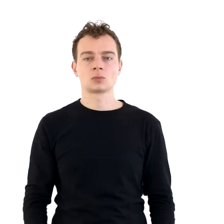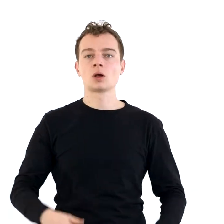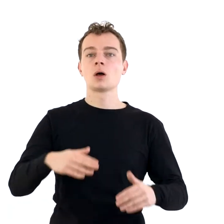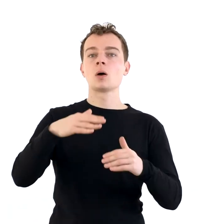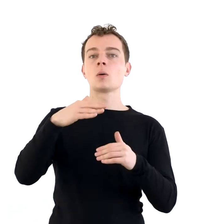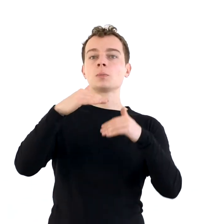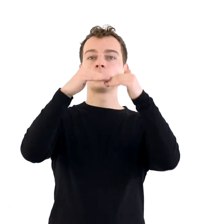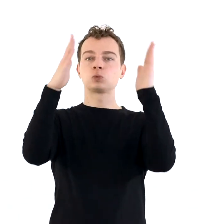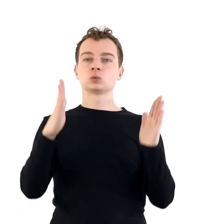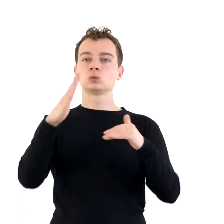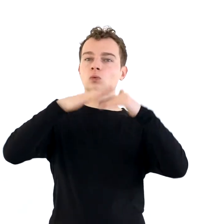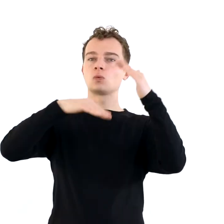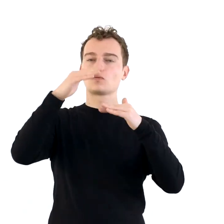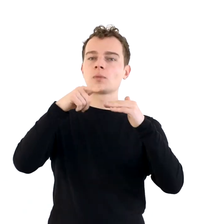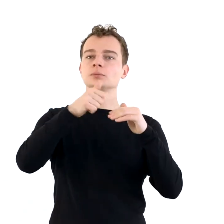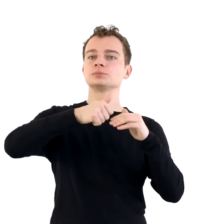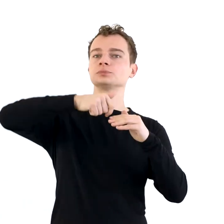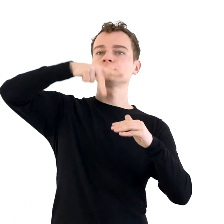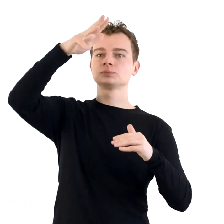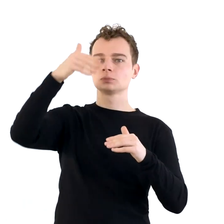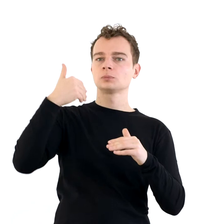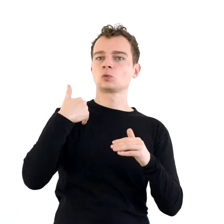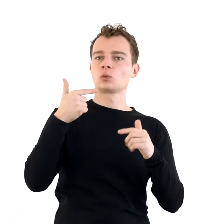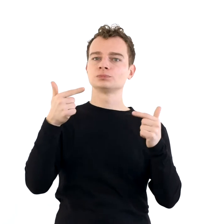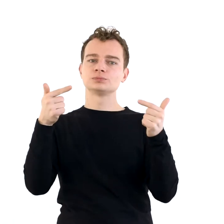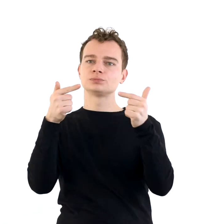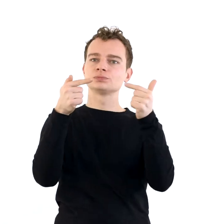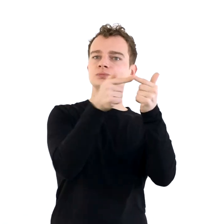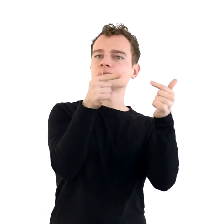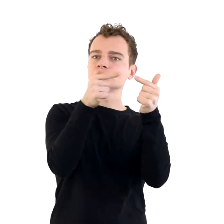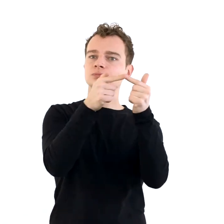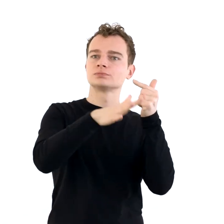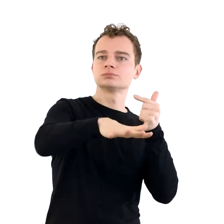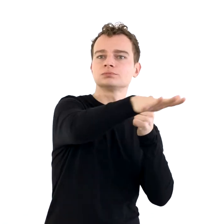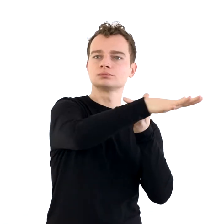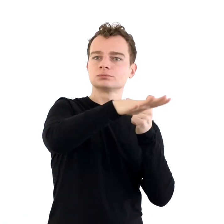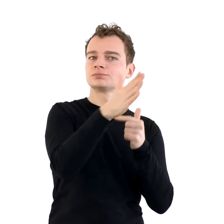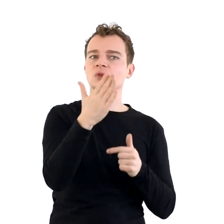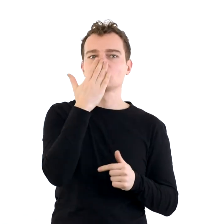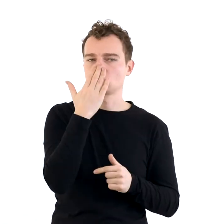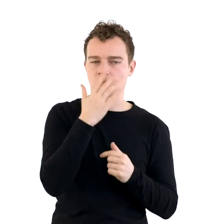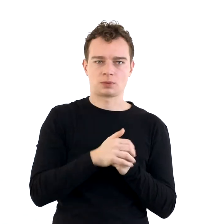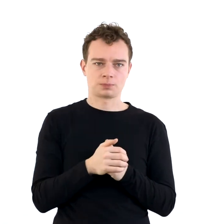Piętrowe zabudowania zostały dostosowane do ukształtowania terenu.